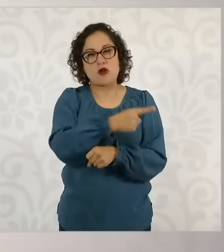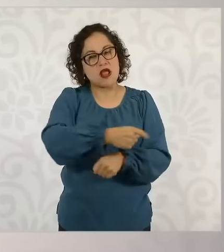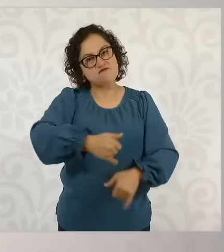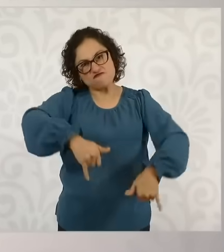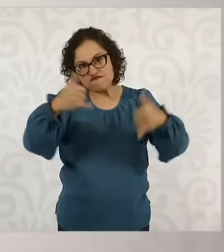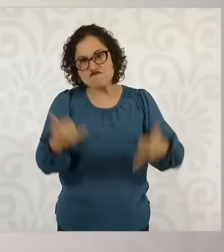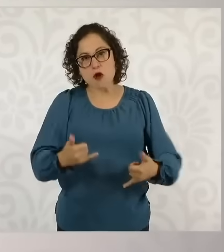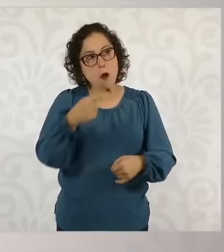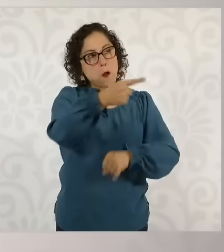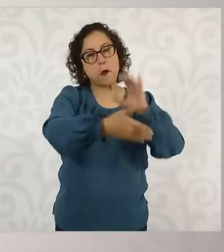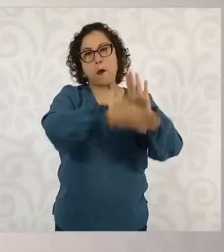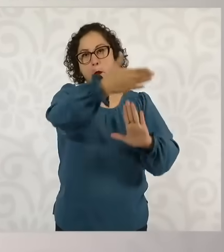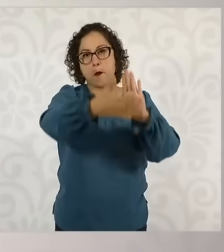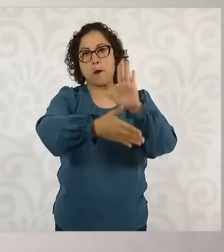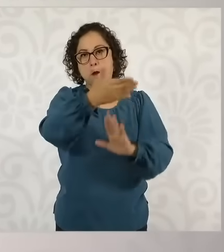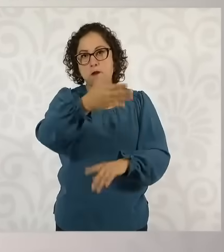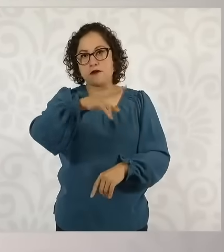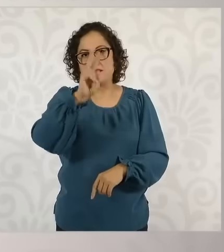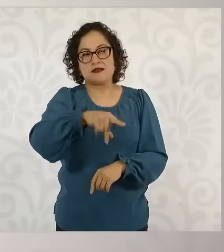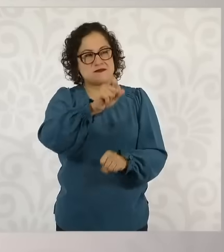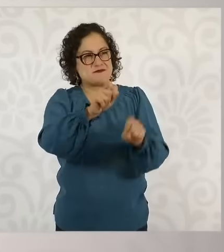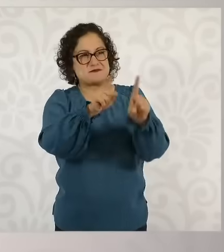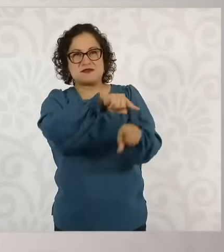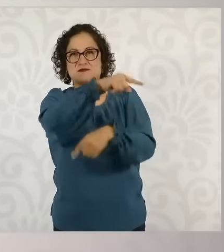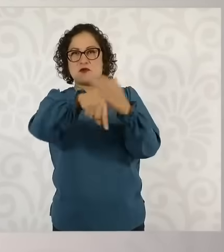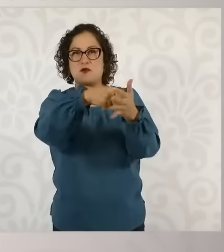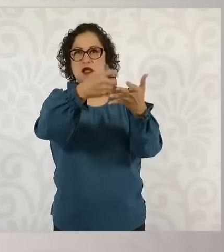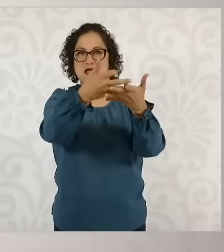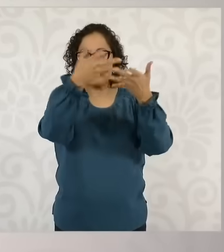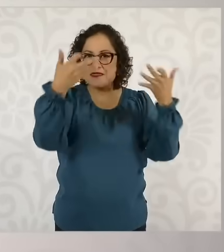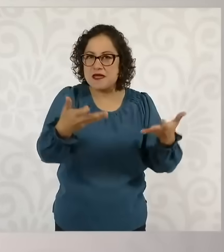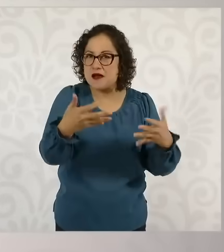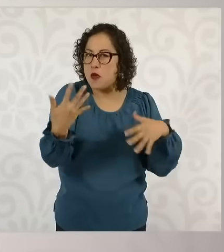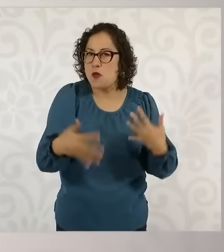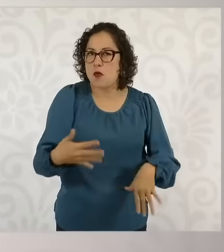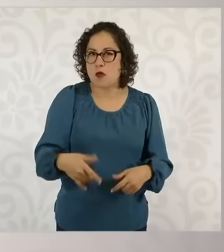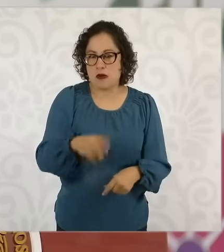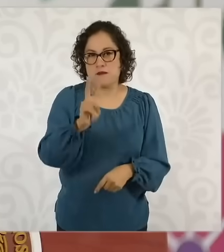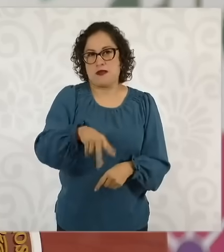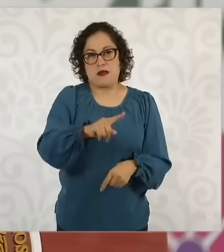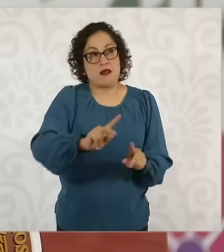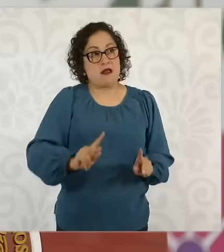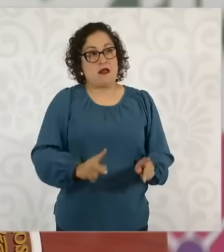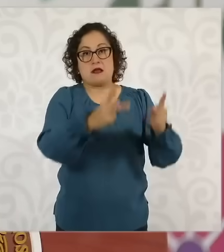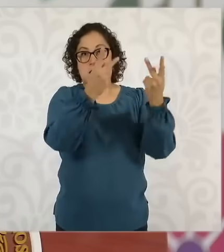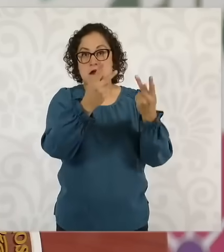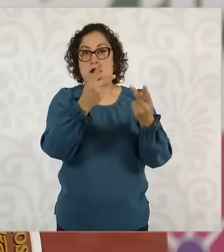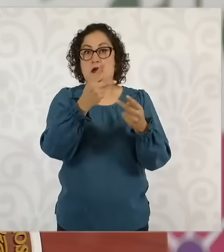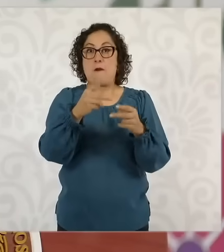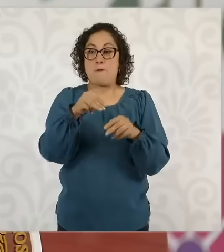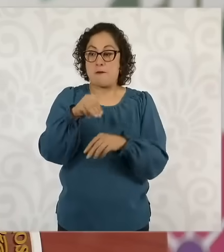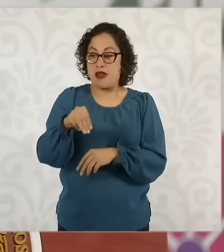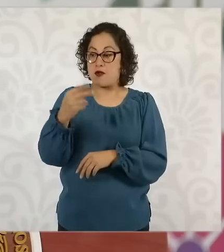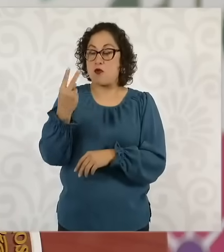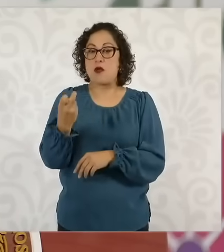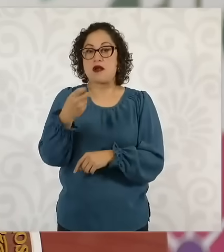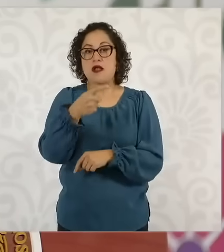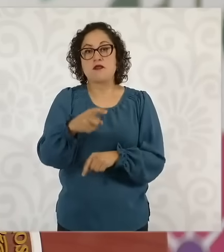incluso en terrenos ejidales. Llegó a ofrecerse el metro cuadrado en 7 pesos en aquella época.